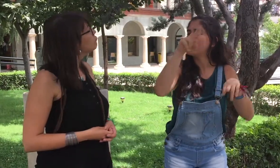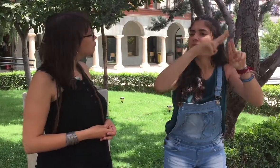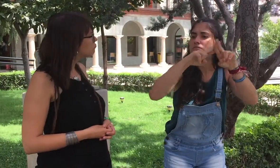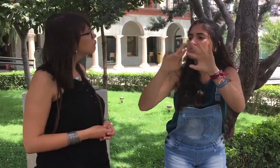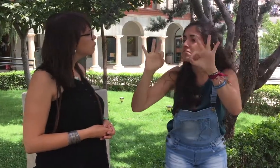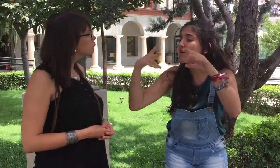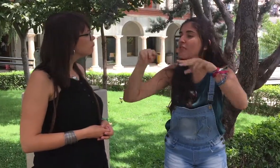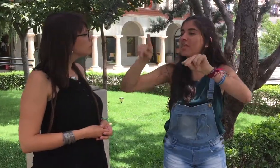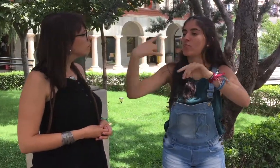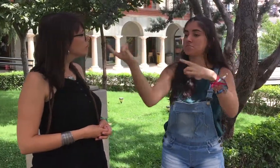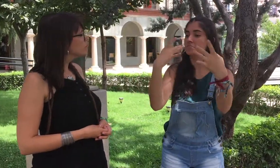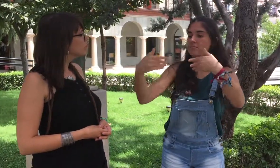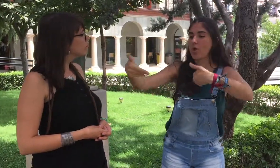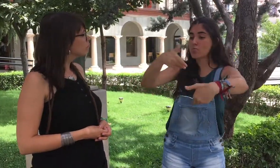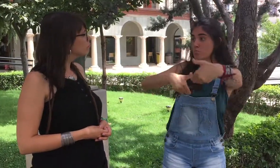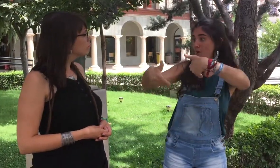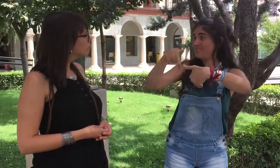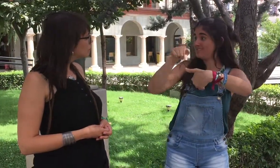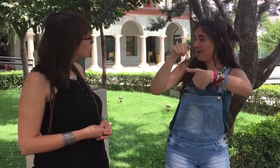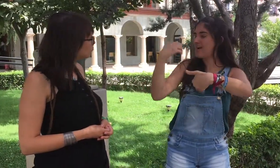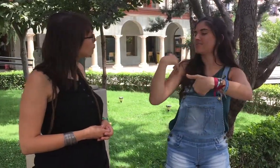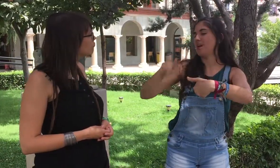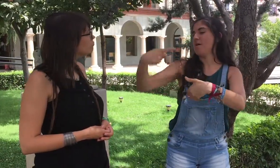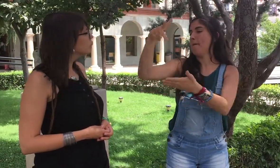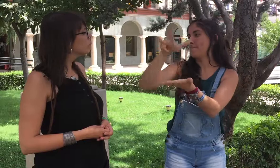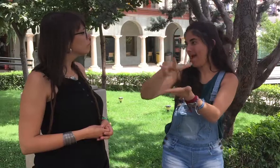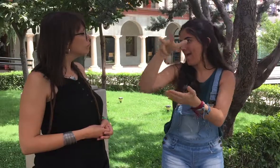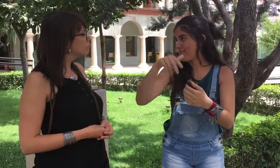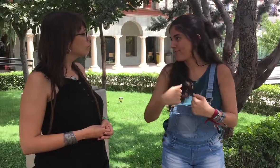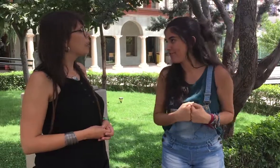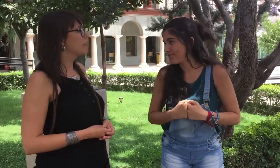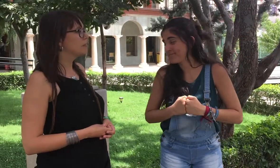quienes a su vez revisarán el contenido y podrán enviar las aportaciones oportunas. Entonces se aprobará.